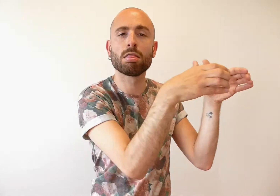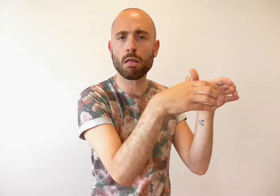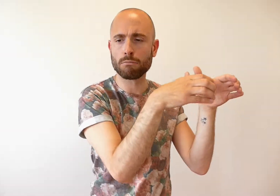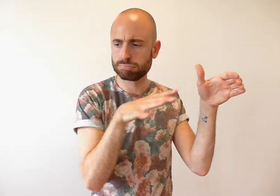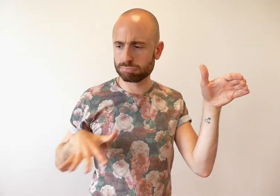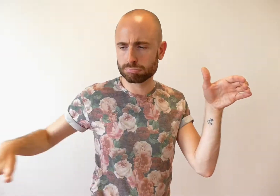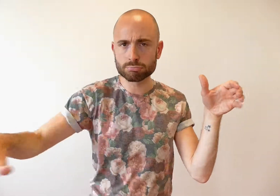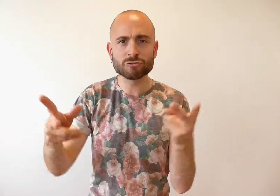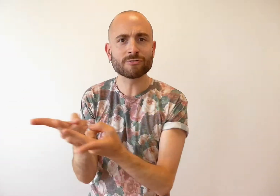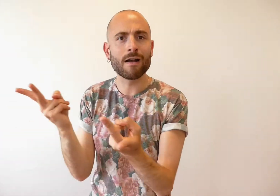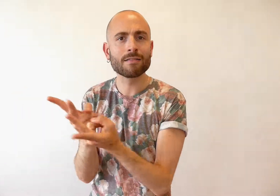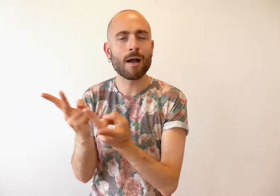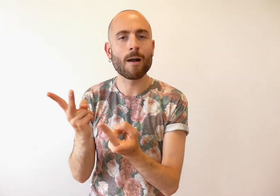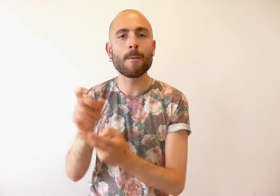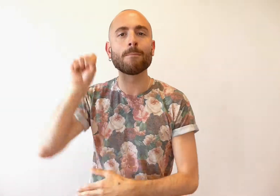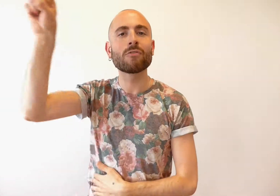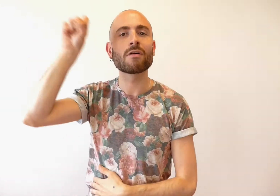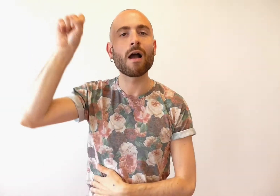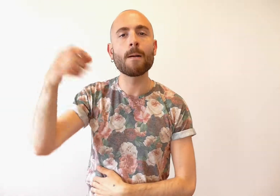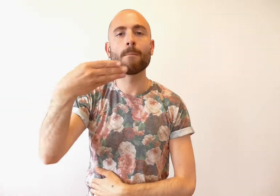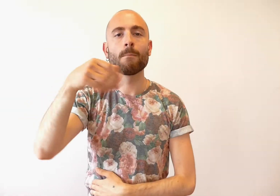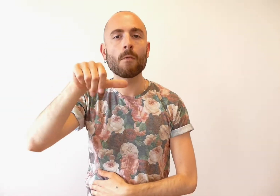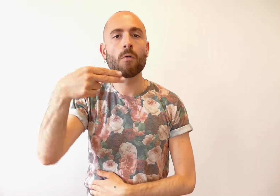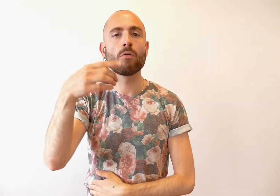L'équipe de la médiathèque quittera ses murs